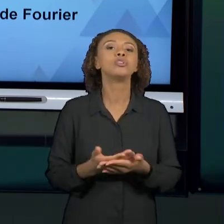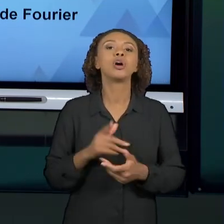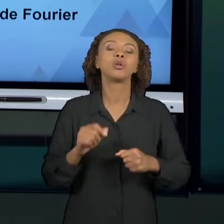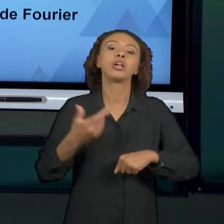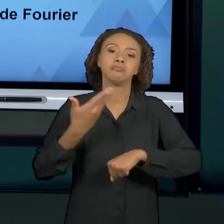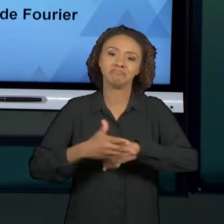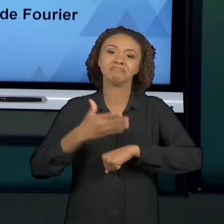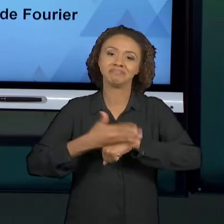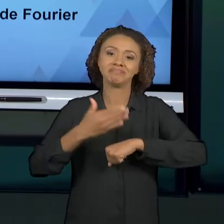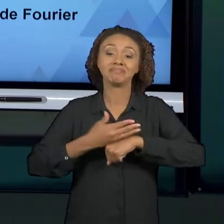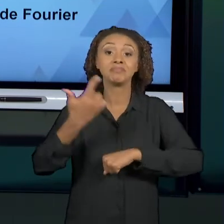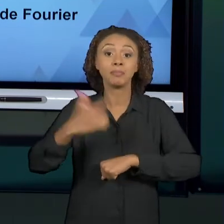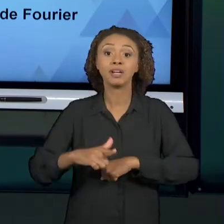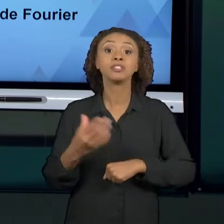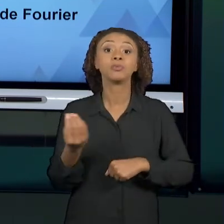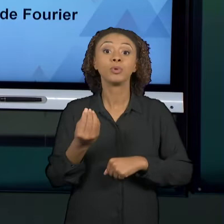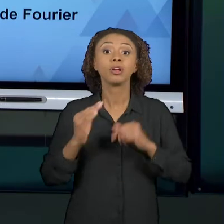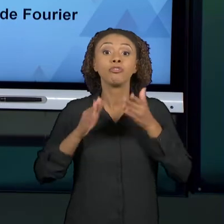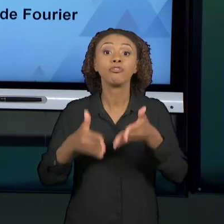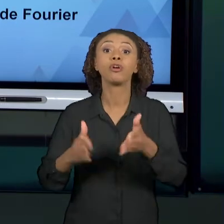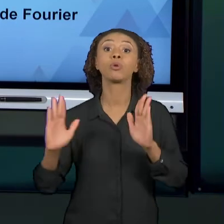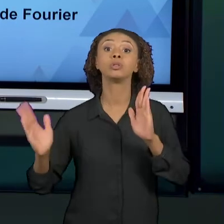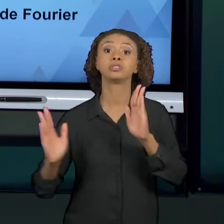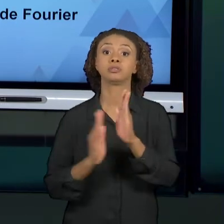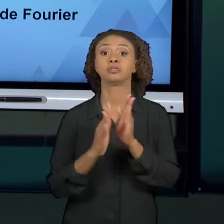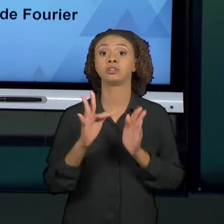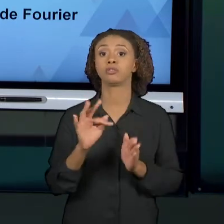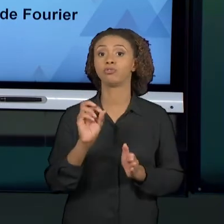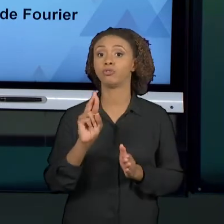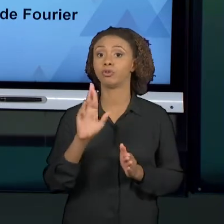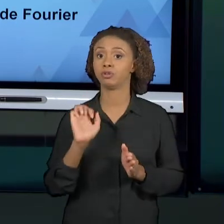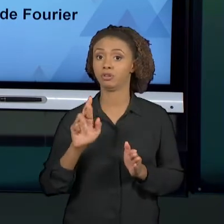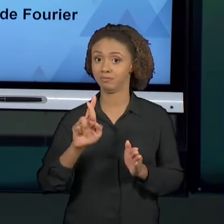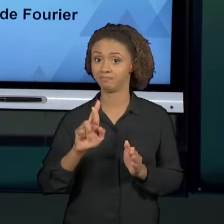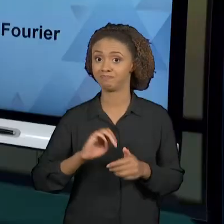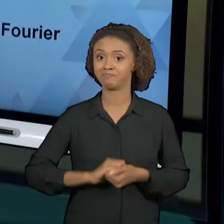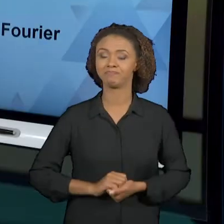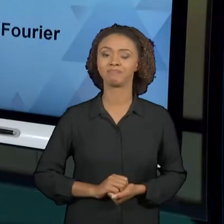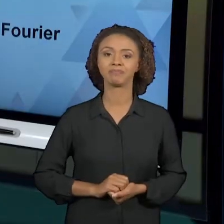ONDE A GENTE VAI FAZER EXERCÍCIOS DE SÉRIES DE FOURIER. [SOM AMBIENTE]